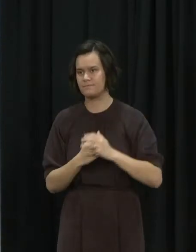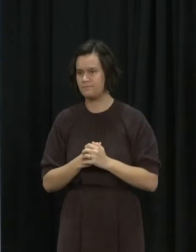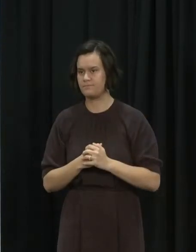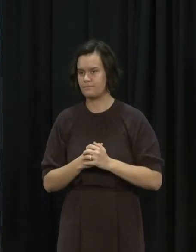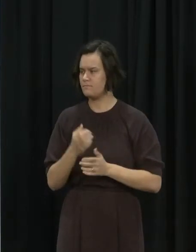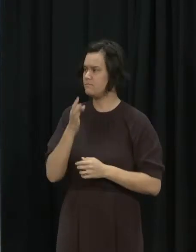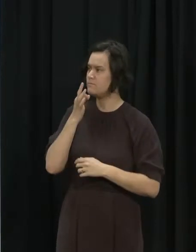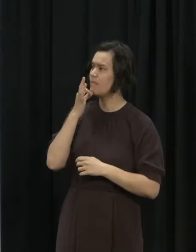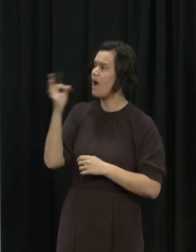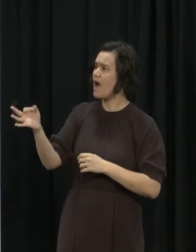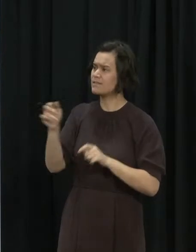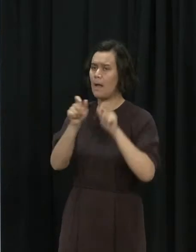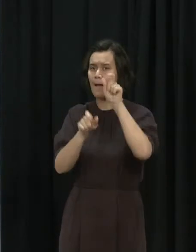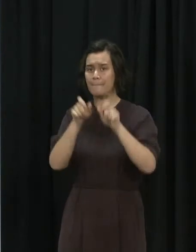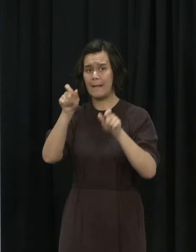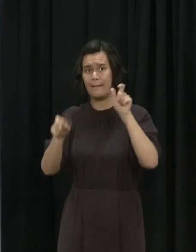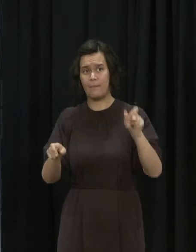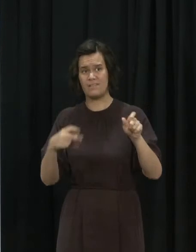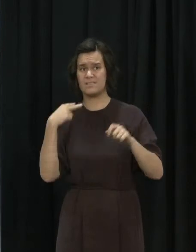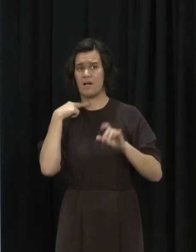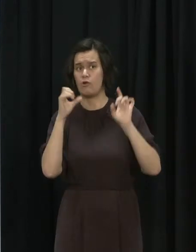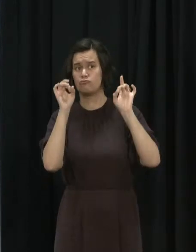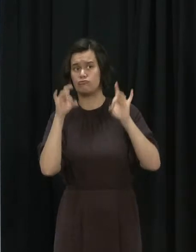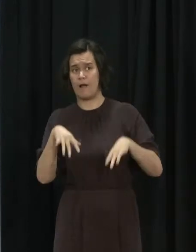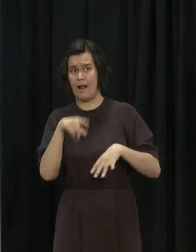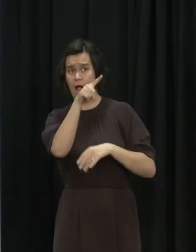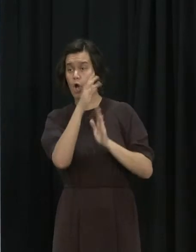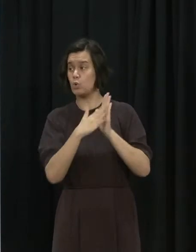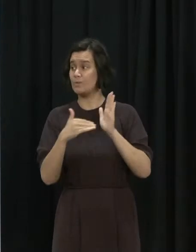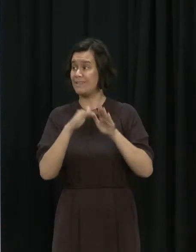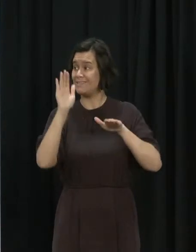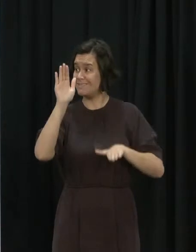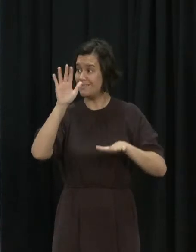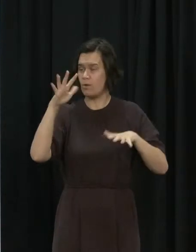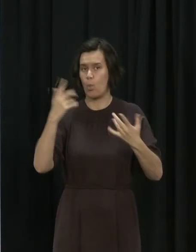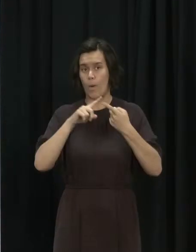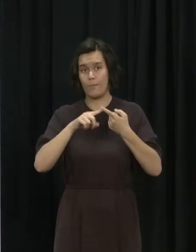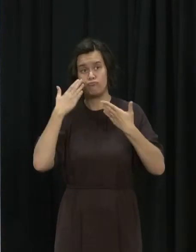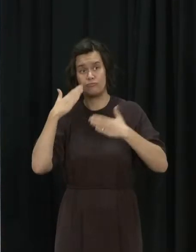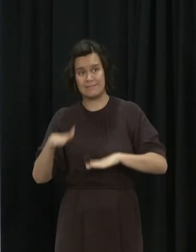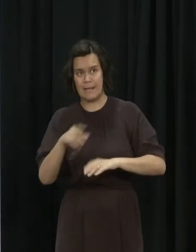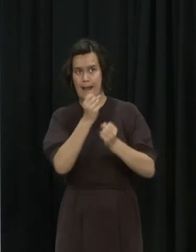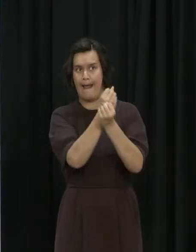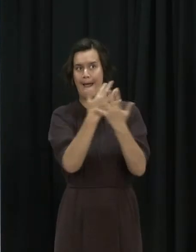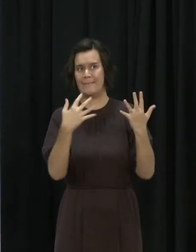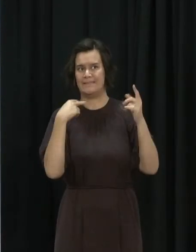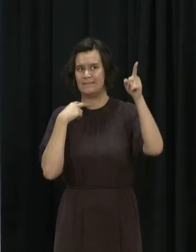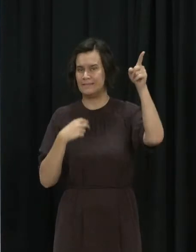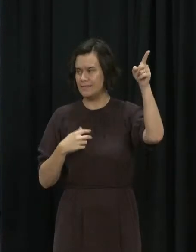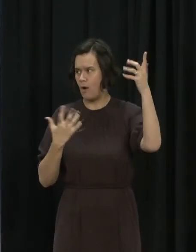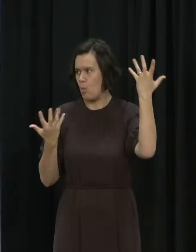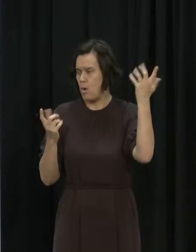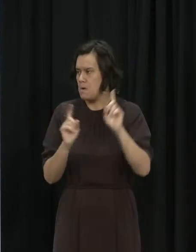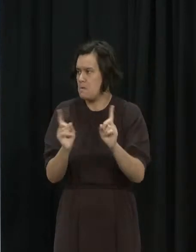nga paearu tohatoha ohorere ki te noho, na mo te hunga e matea nui ana hoki mai, ka taea tonu te tono mo te ohorere i etahi wa.